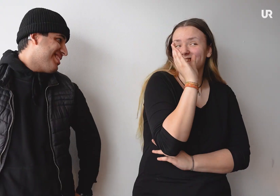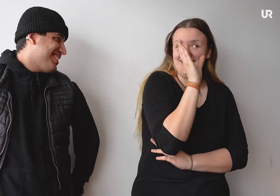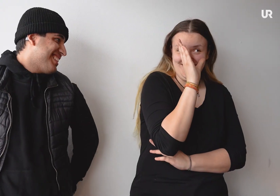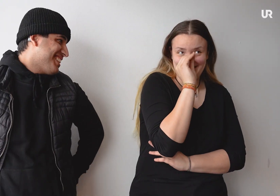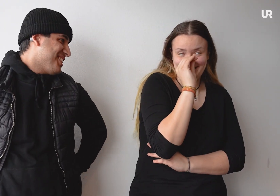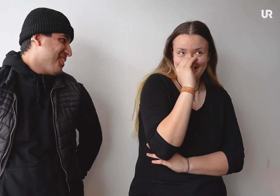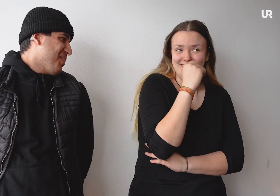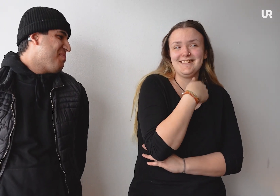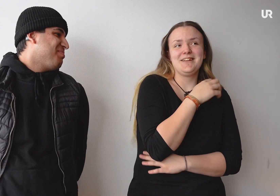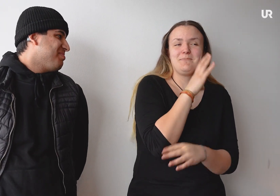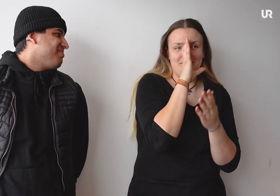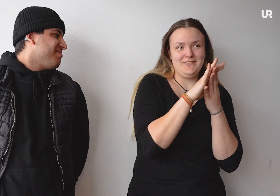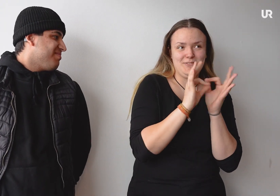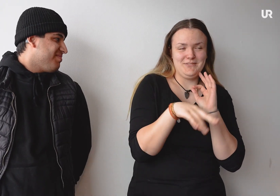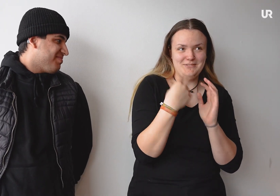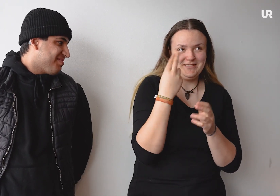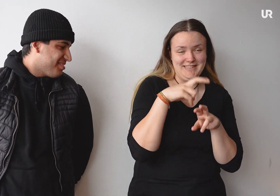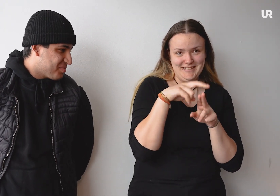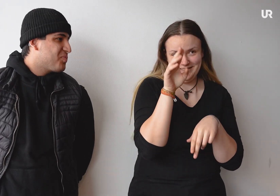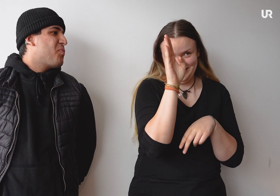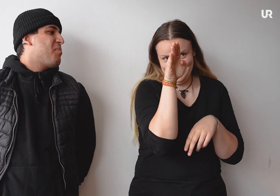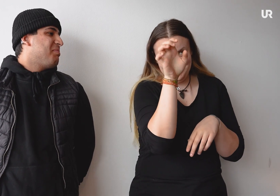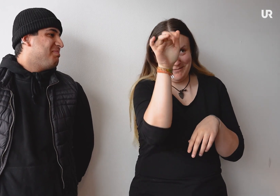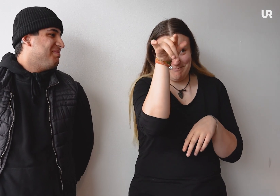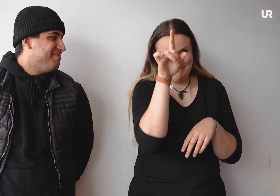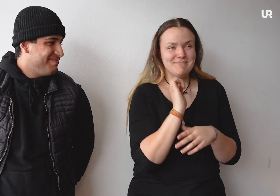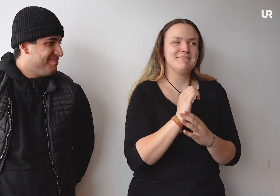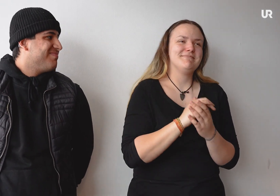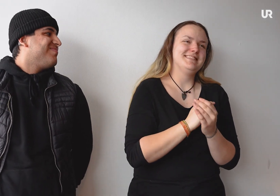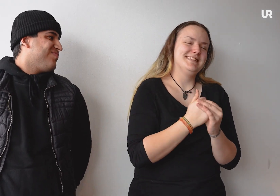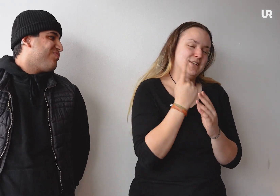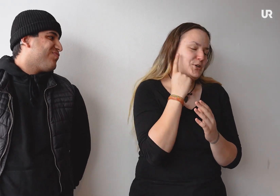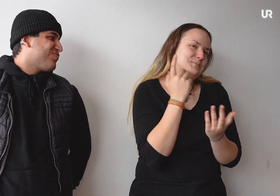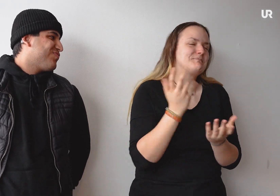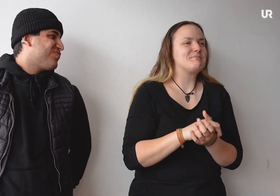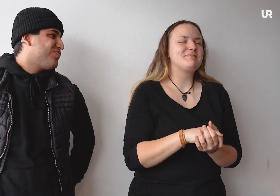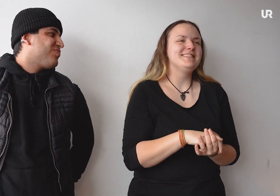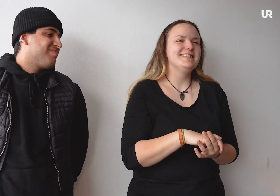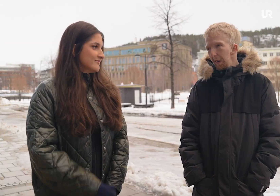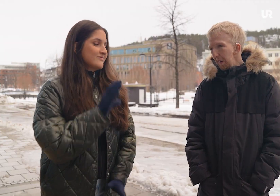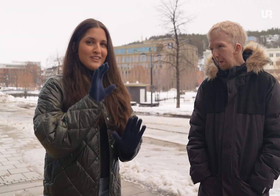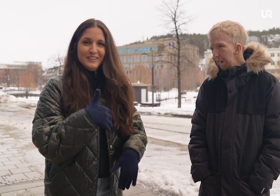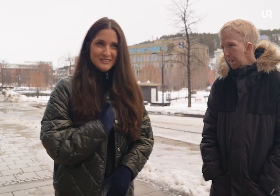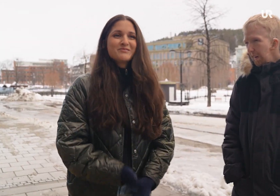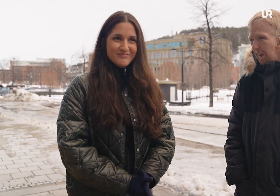Ja, min pojkvän står nämligen där bakom nu. Och han är hörande, så ja... Ja, det har jag.